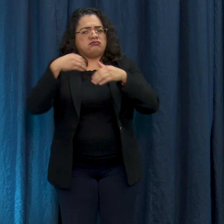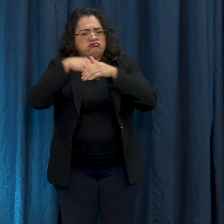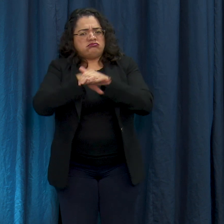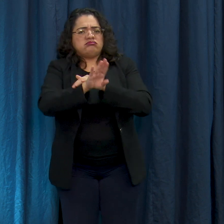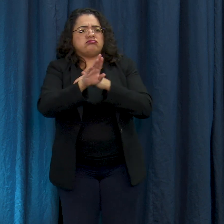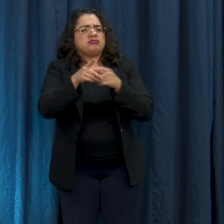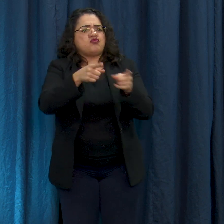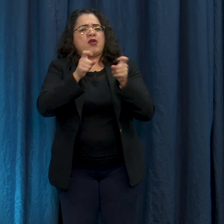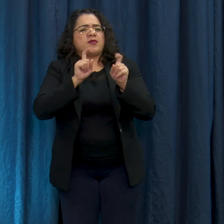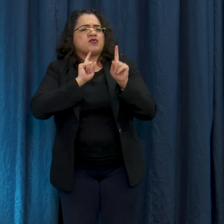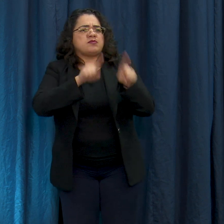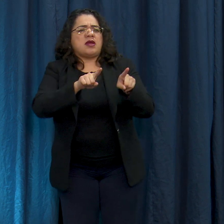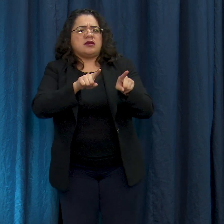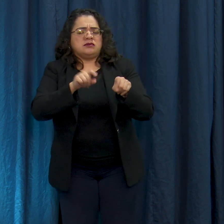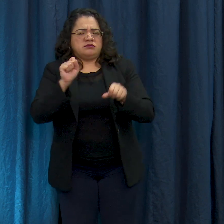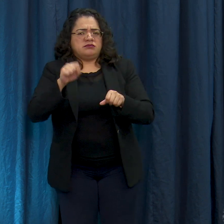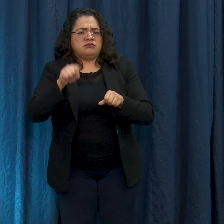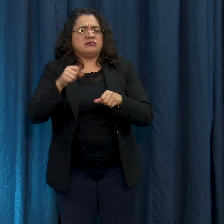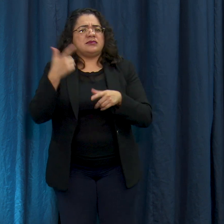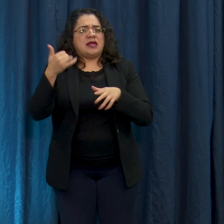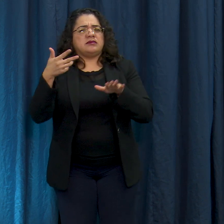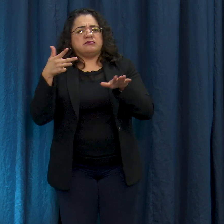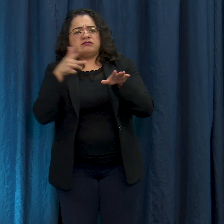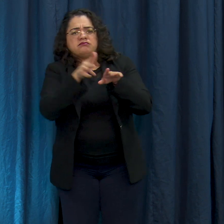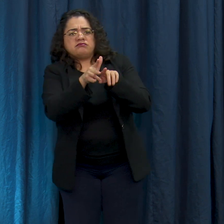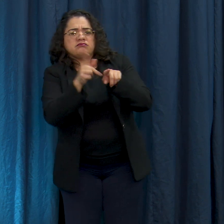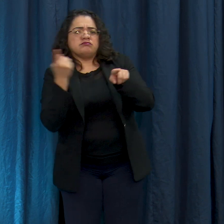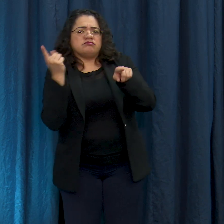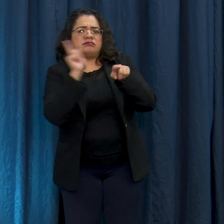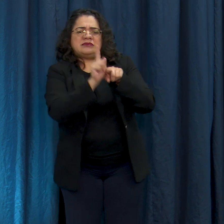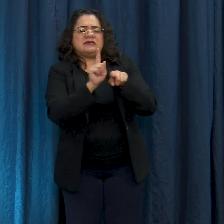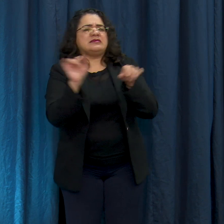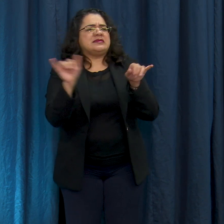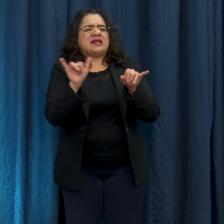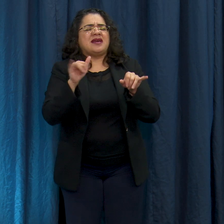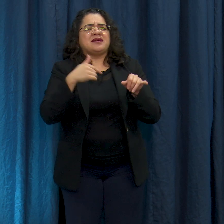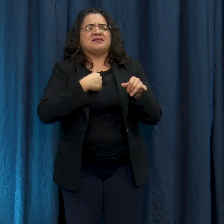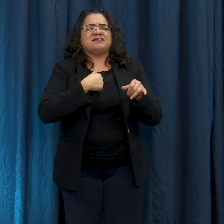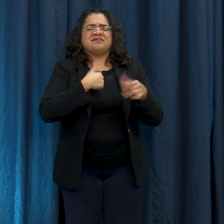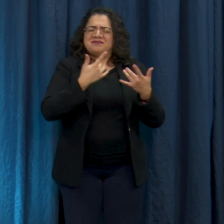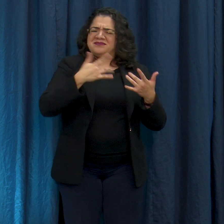Long Beach but in a room drive-thrus on the pudding Nasser soos so examined they